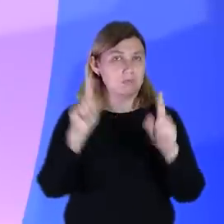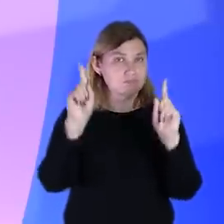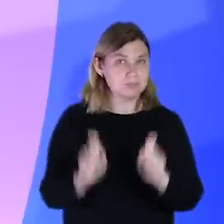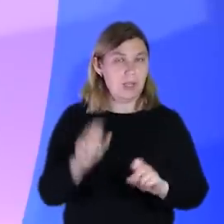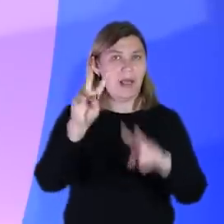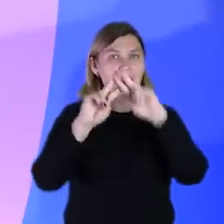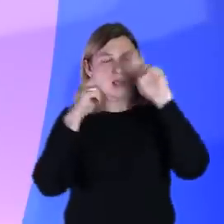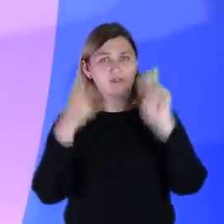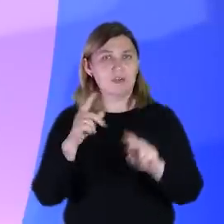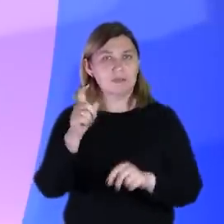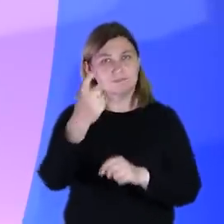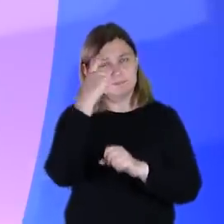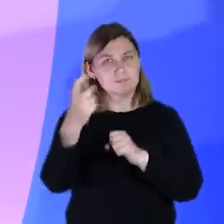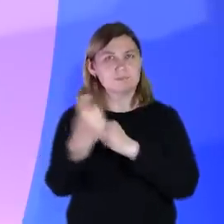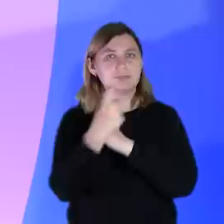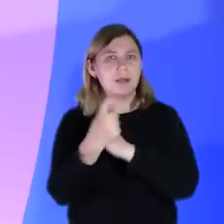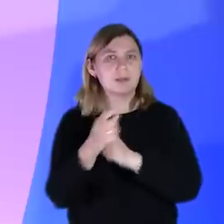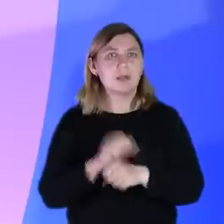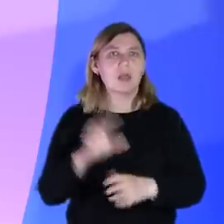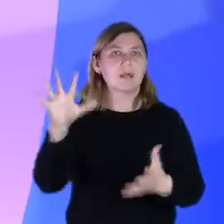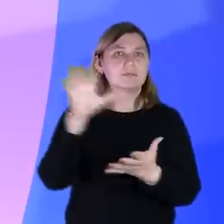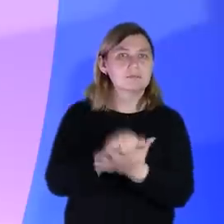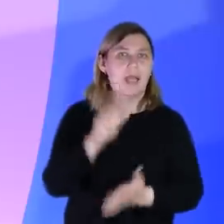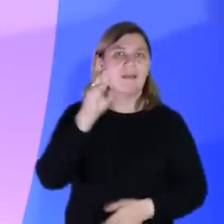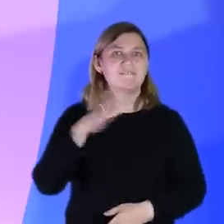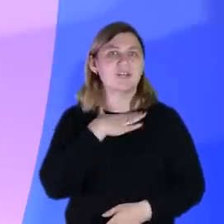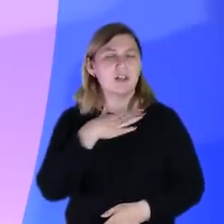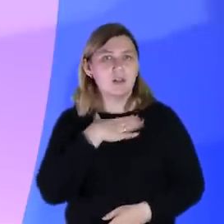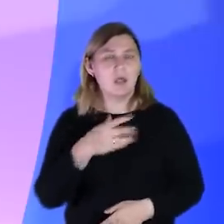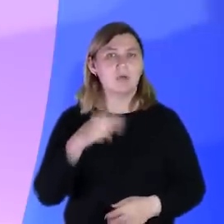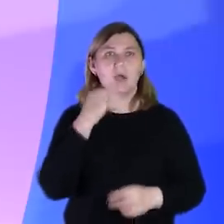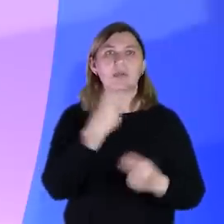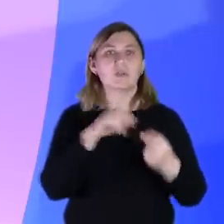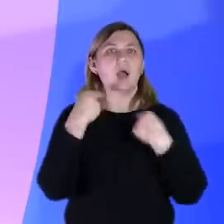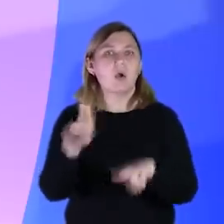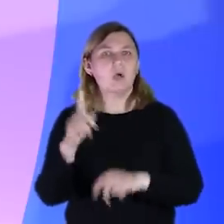Litwini mieli do nas żal o to, że zajęliśmy Wilno, że nie oddaliśmy im Suwalszczyzny